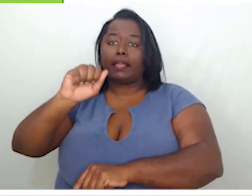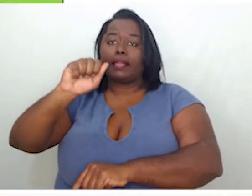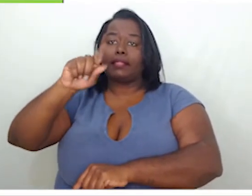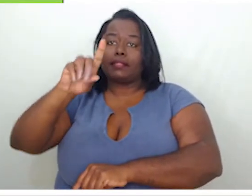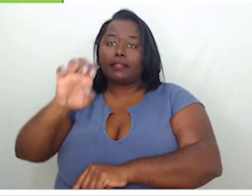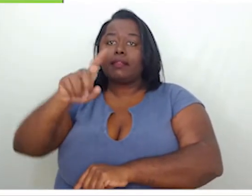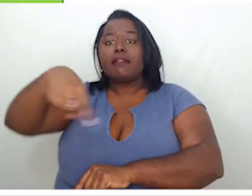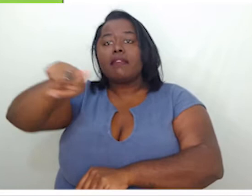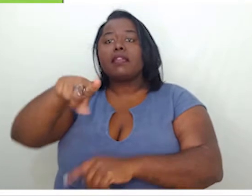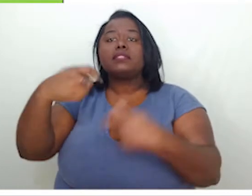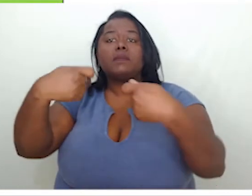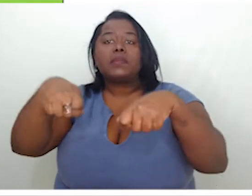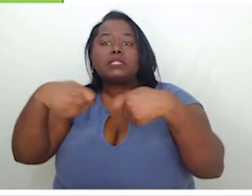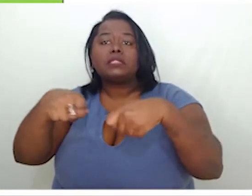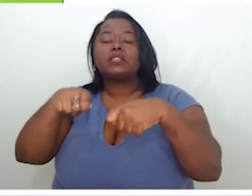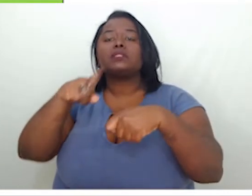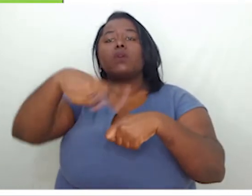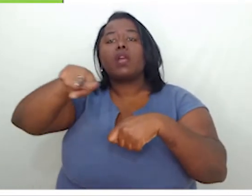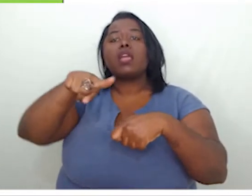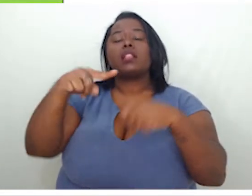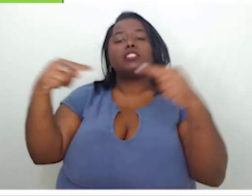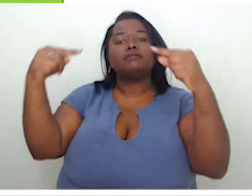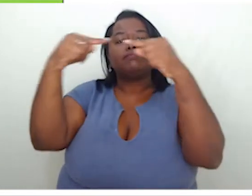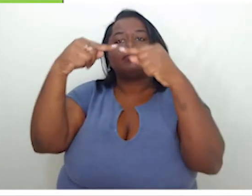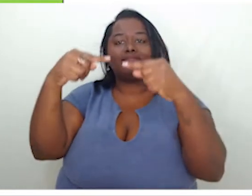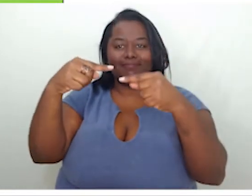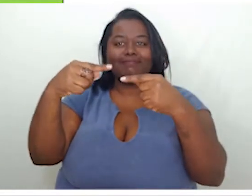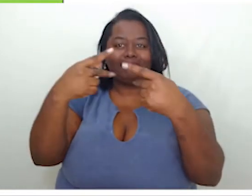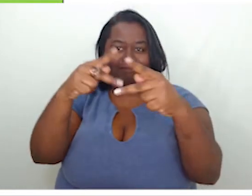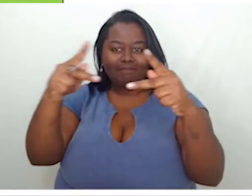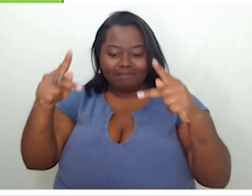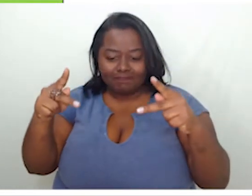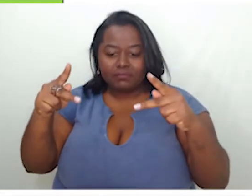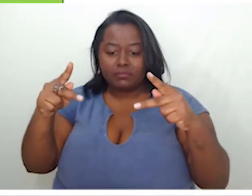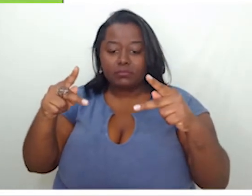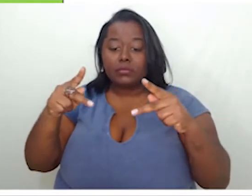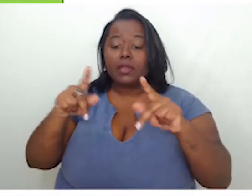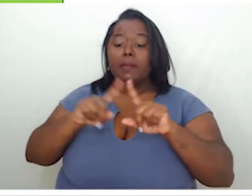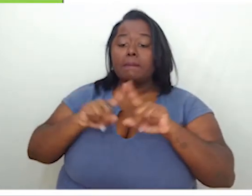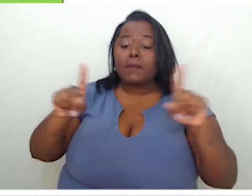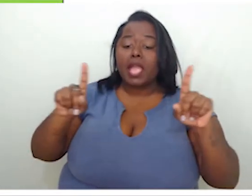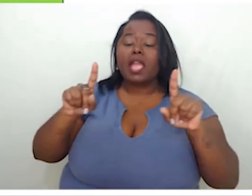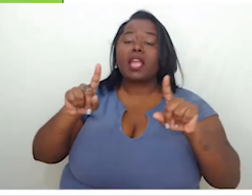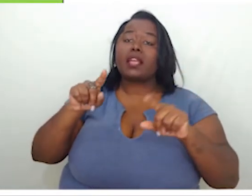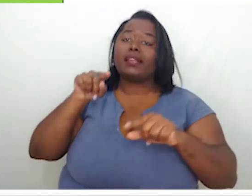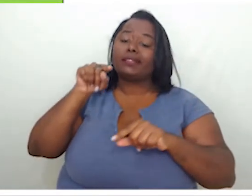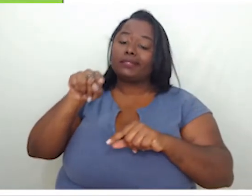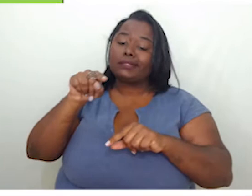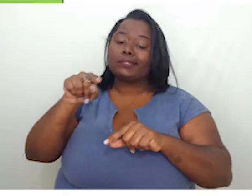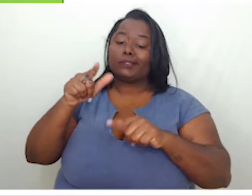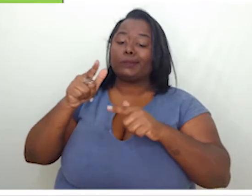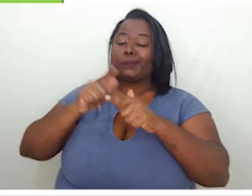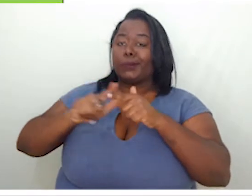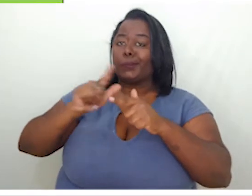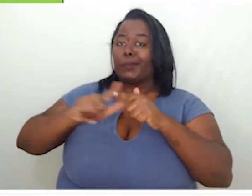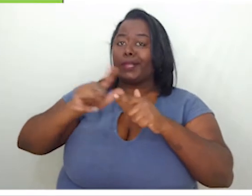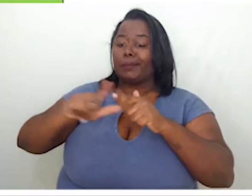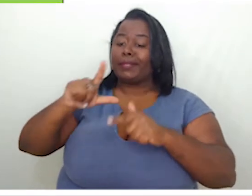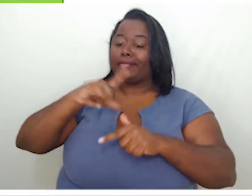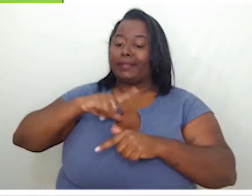pero hay exactamente el mismo problema con la accesibilidad luego de la conclusión,